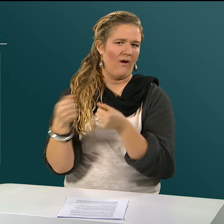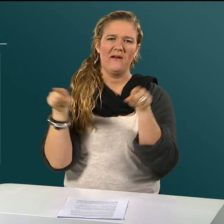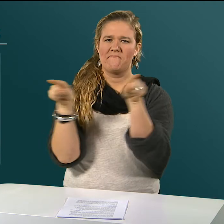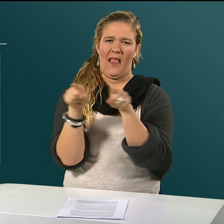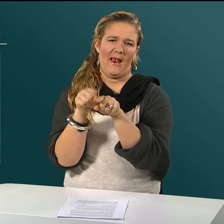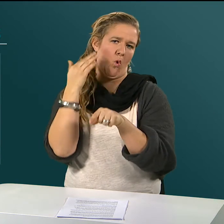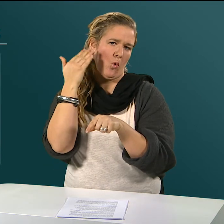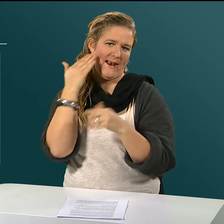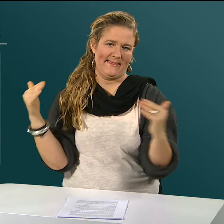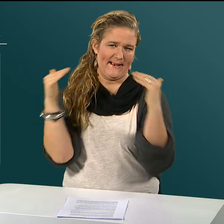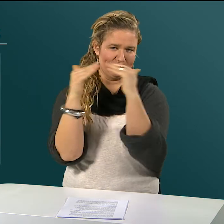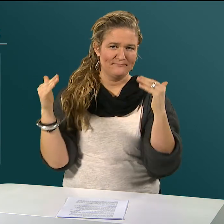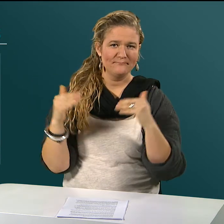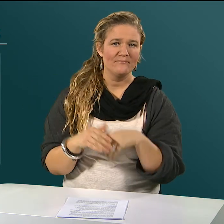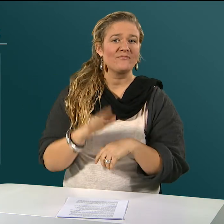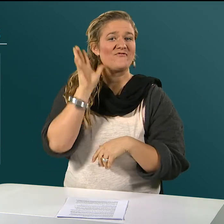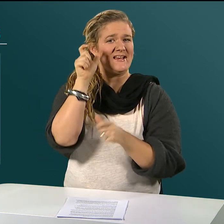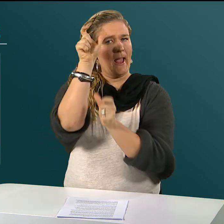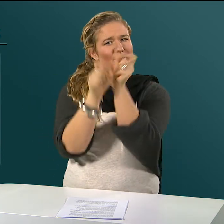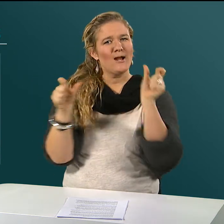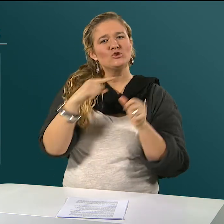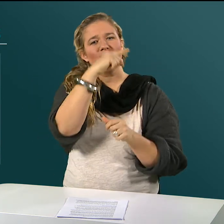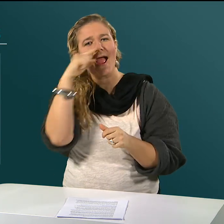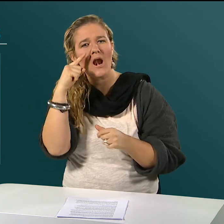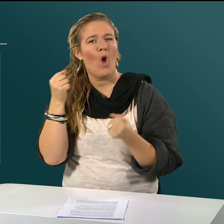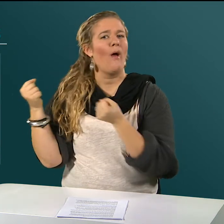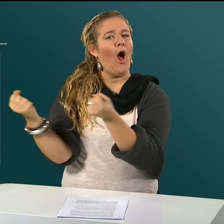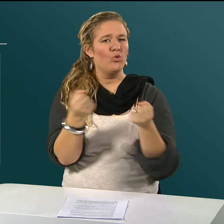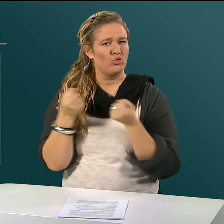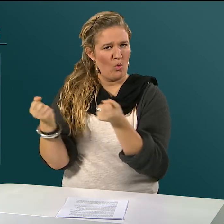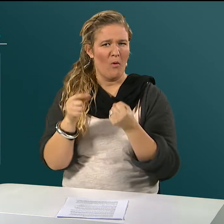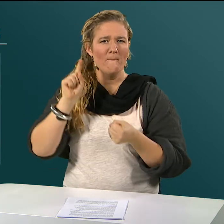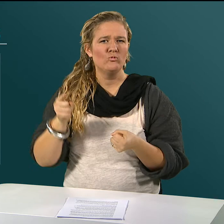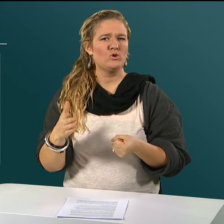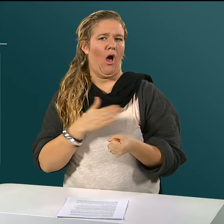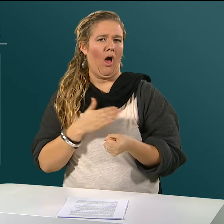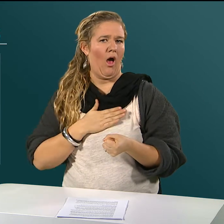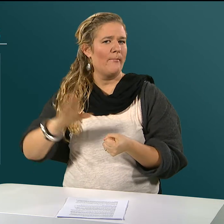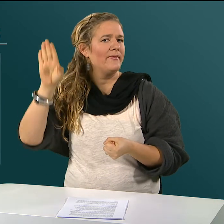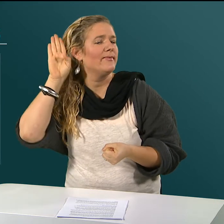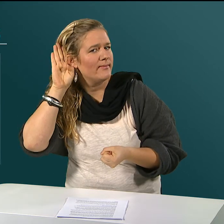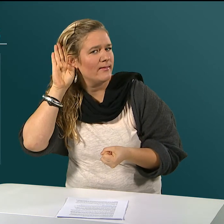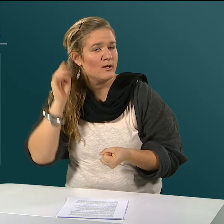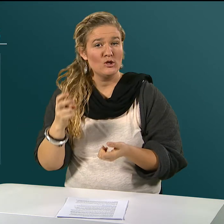da sie in diesem Bereich gleichberechtigt sind. Viele Menschen glauben, dass man für das Auofahren unbedingt hören muss.